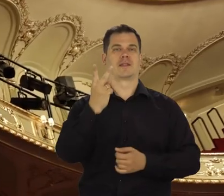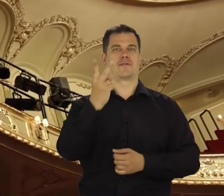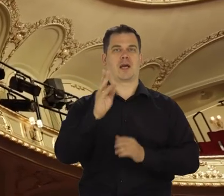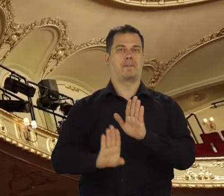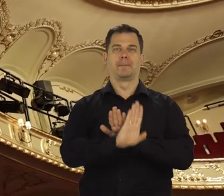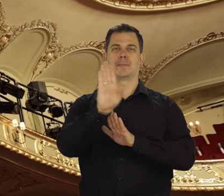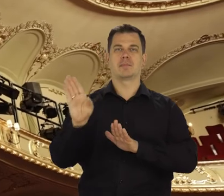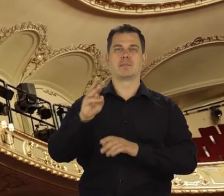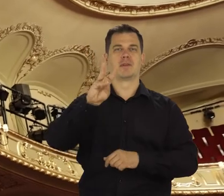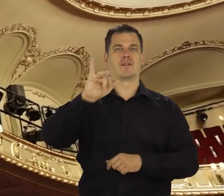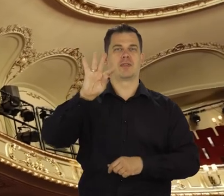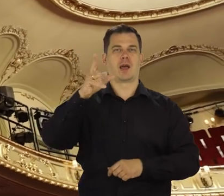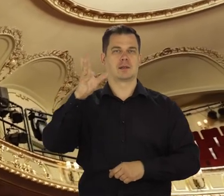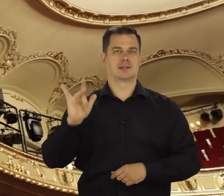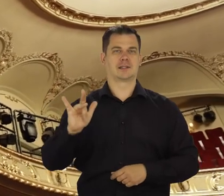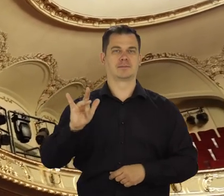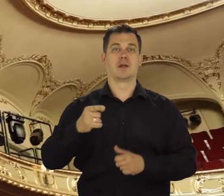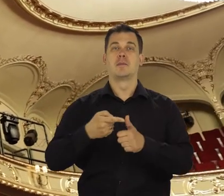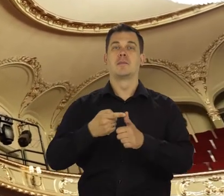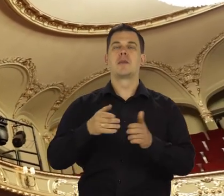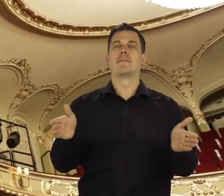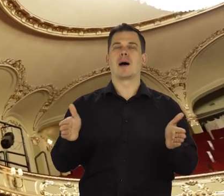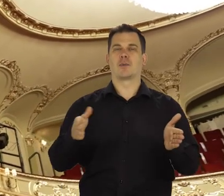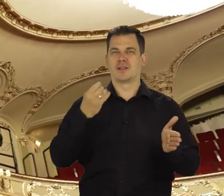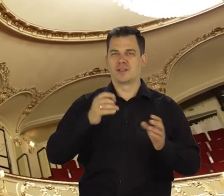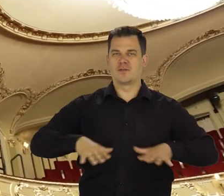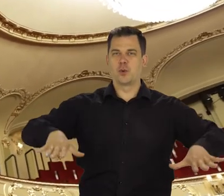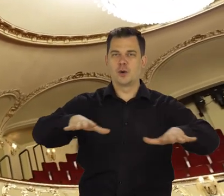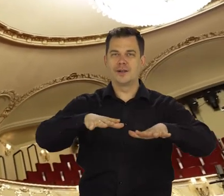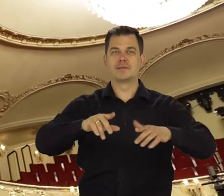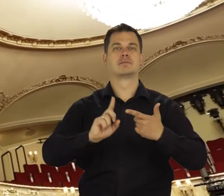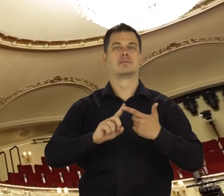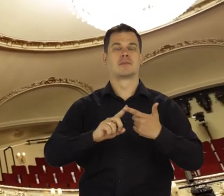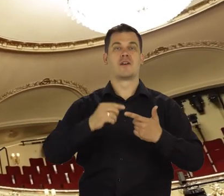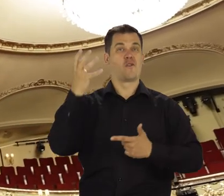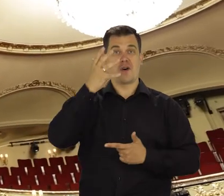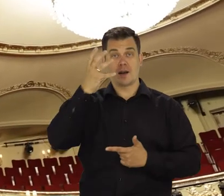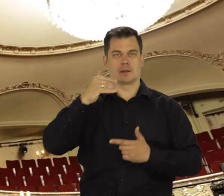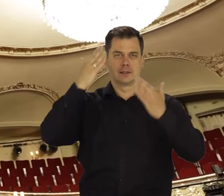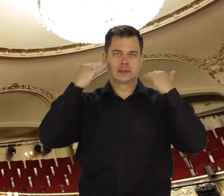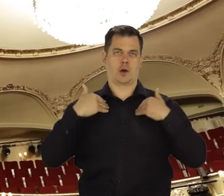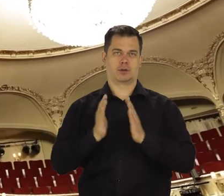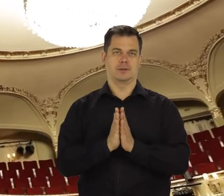dwie prapremiery utworów Witkacego. Najpierw "W Małym Dworku", a potem prapremiera „Wariata i zakonnicy”,